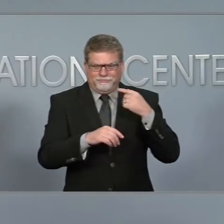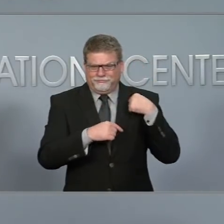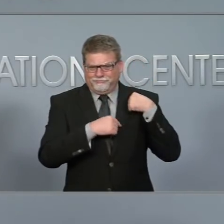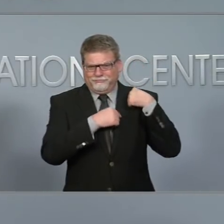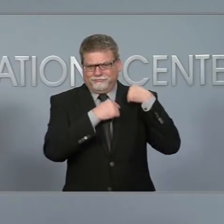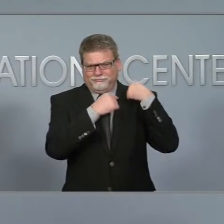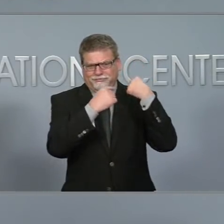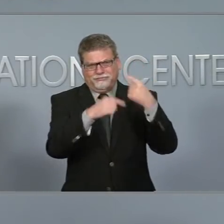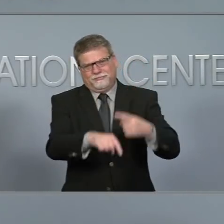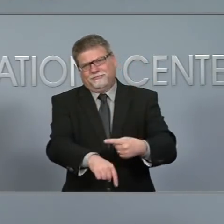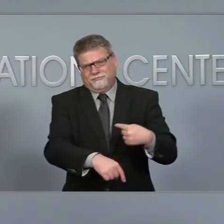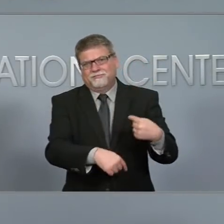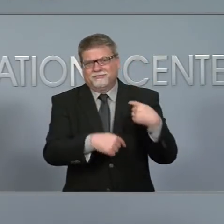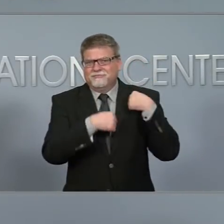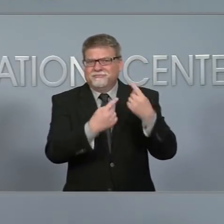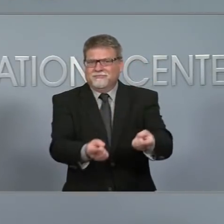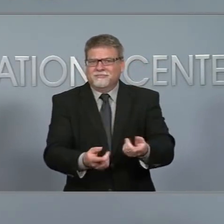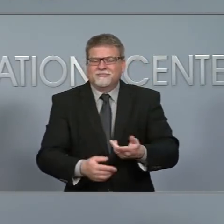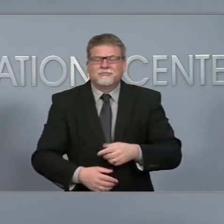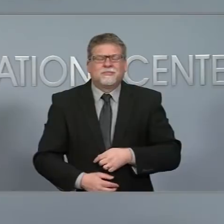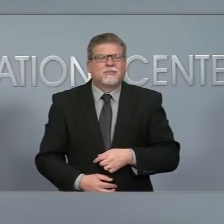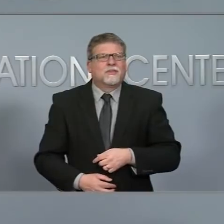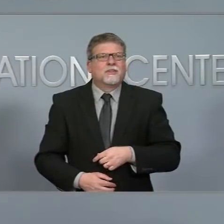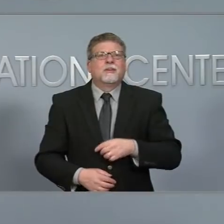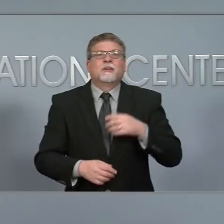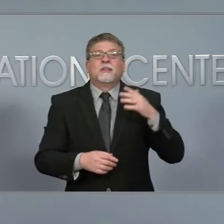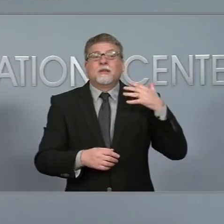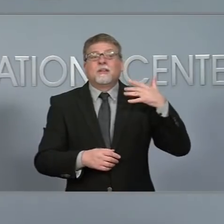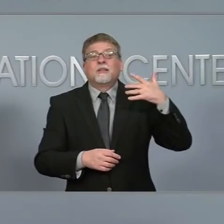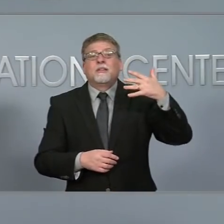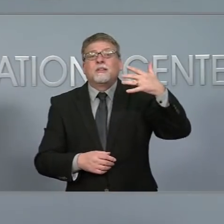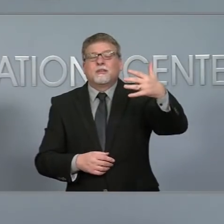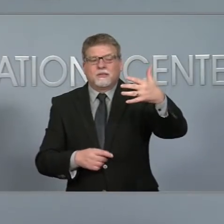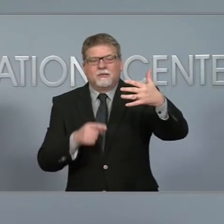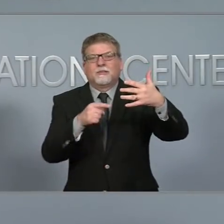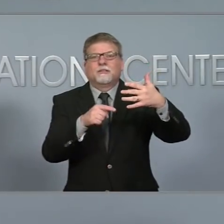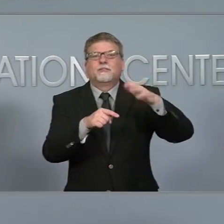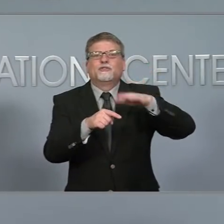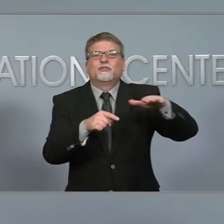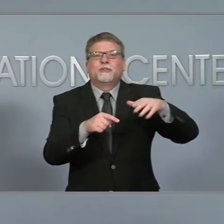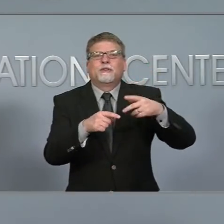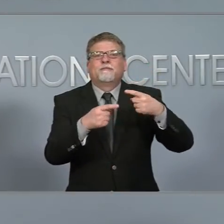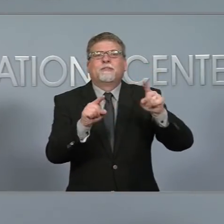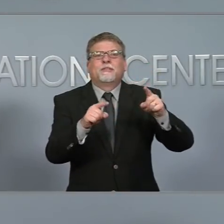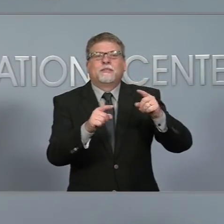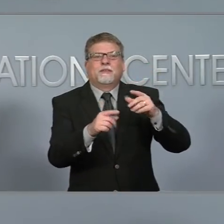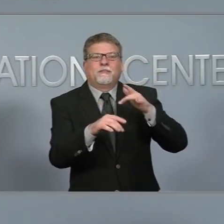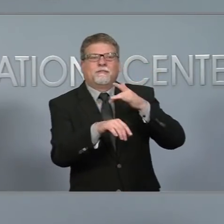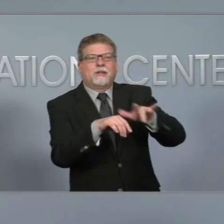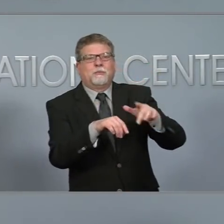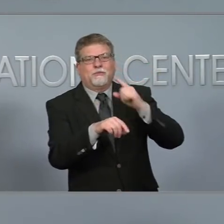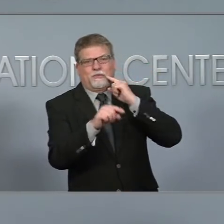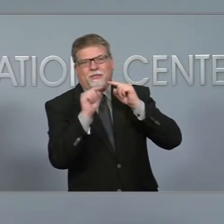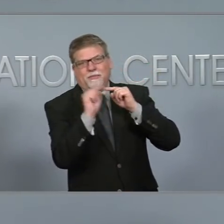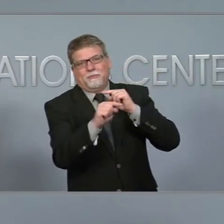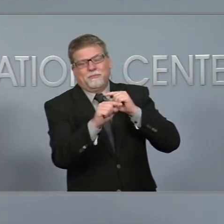para los niños empezaron después. Nosotros